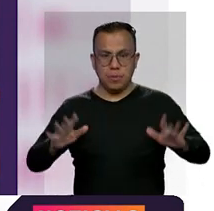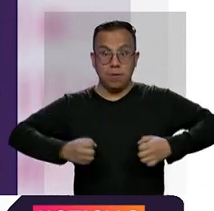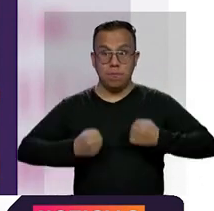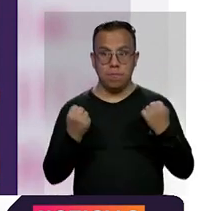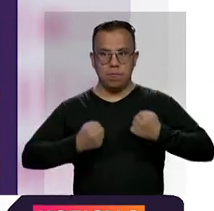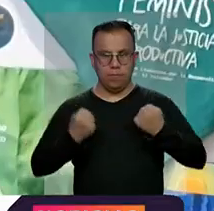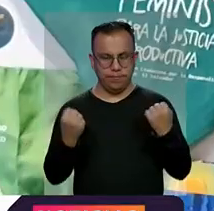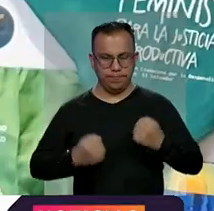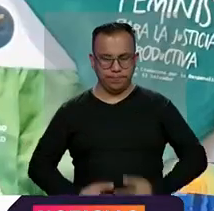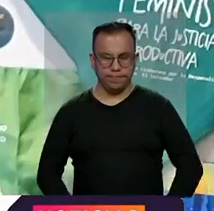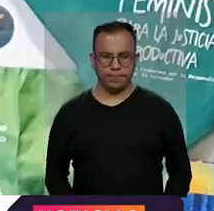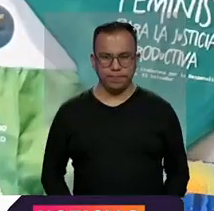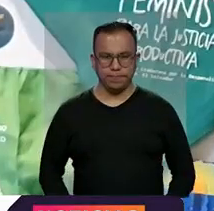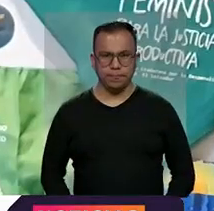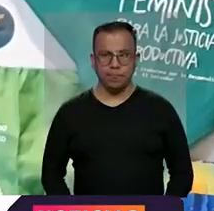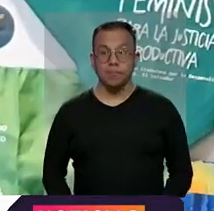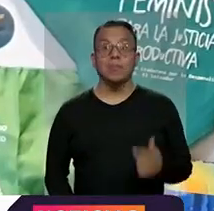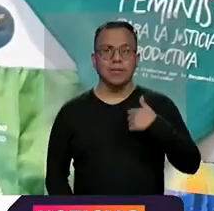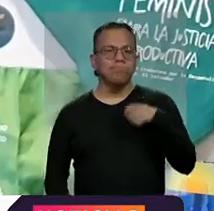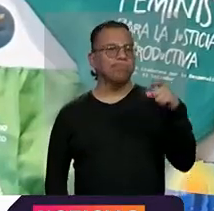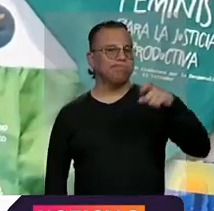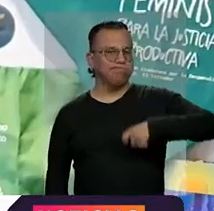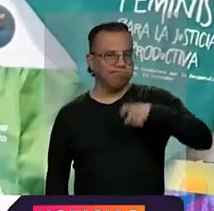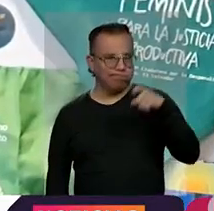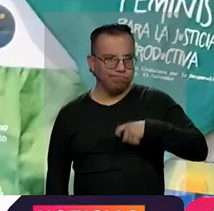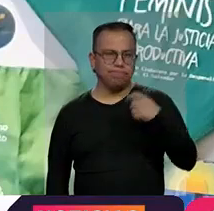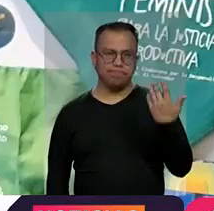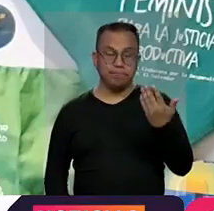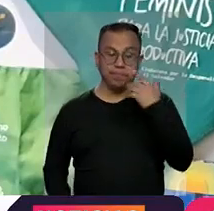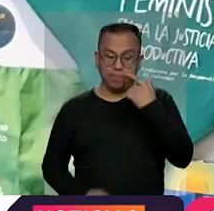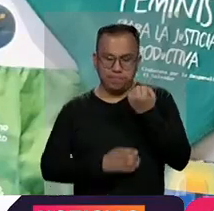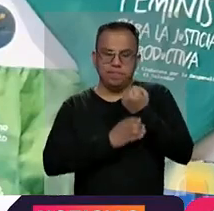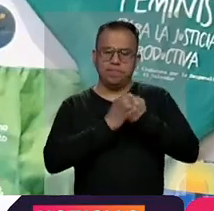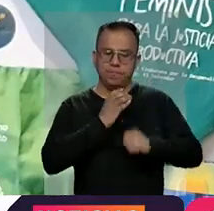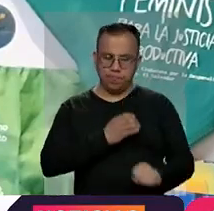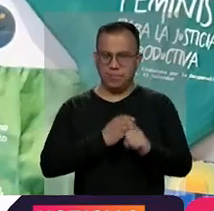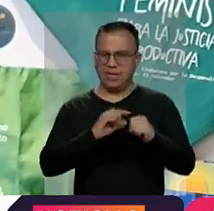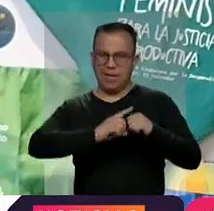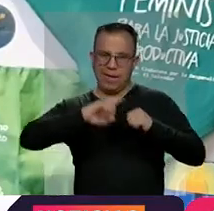Y 35 AñOS, EN CUANTO AL LUGAR DE RESIDENCIA LA MAYORíA DE LOS CASOS CORRESPONDEN A MUJERES QUE